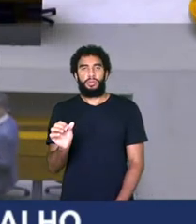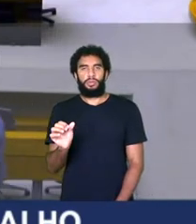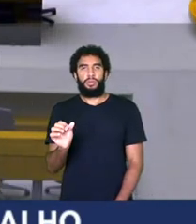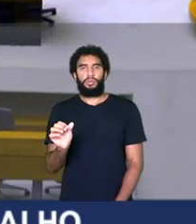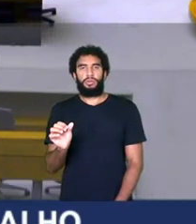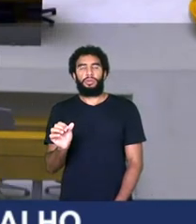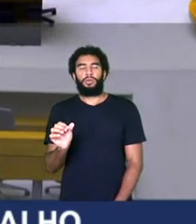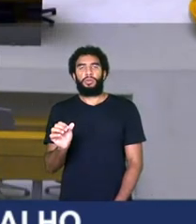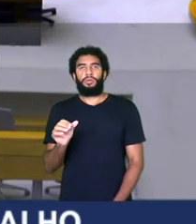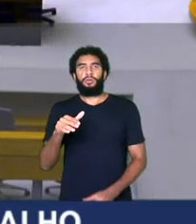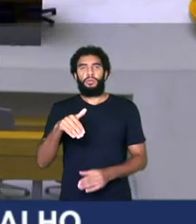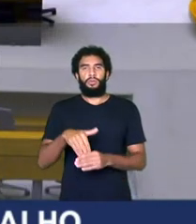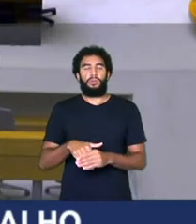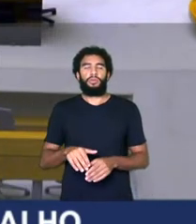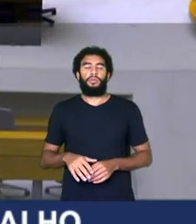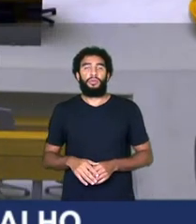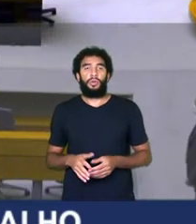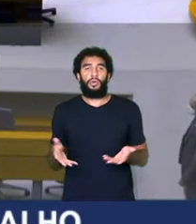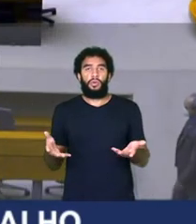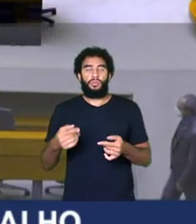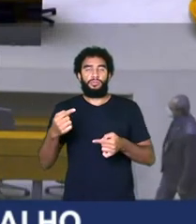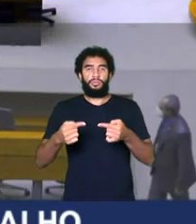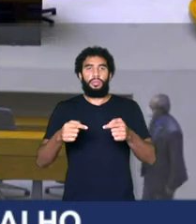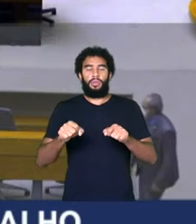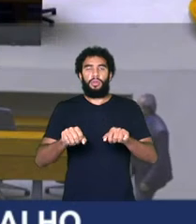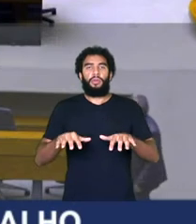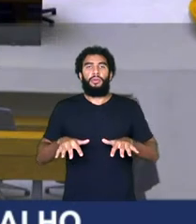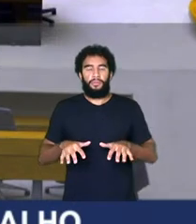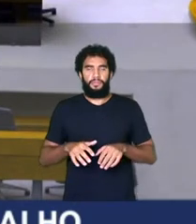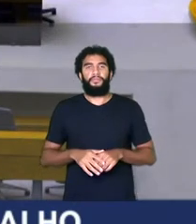APROVADO POR 246 VOTOS A 202. HOJE SERÃO APRECIADOS AQUI NO PLENÁRIO ULYSSES GUIMARÃES